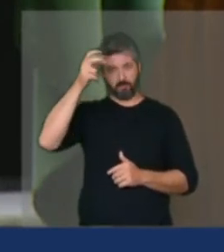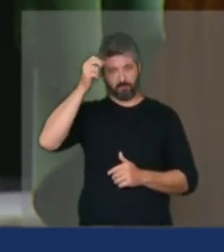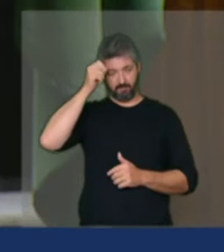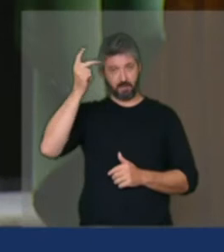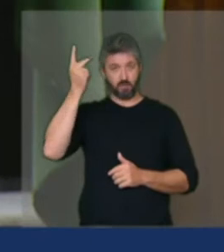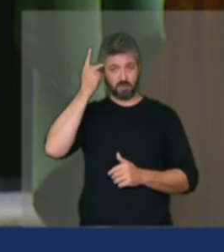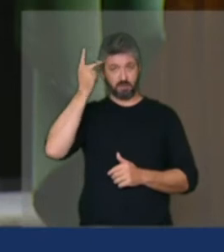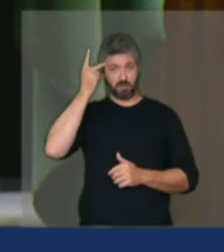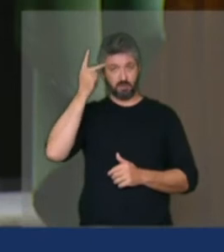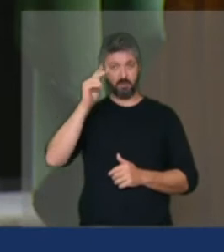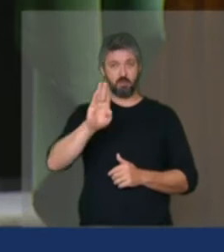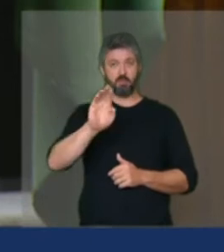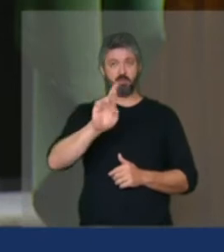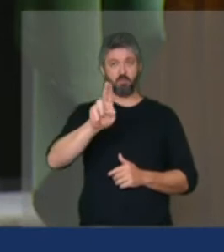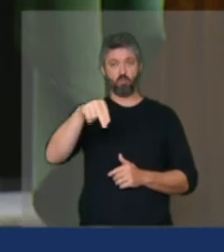CRITICAR O EX-PREFEITO DE SÃO PAULO, BRUNO COVAS QUE